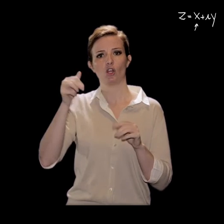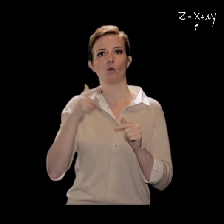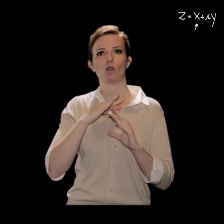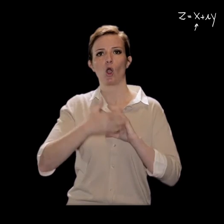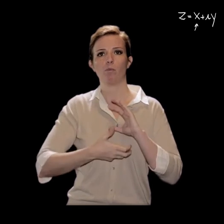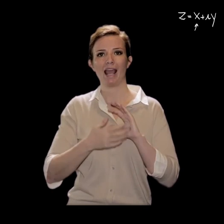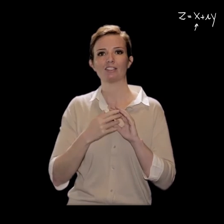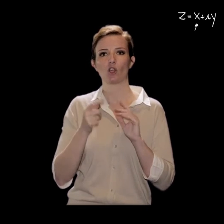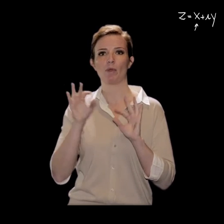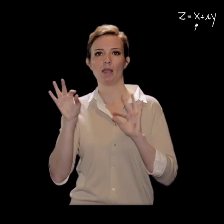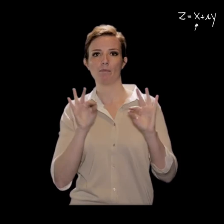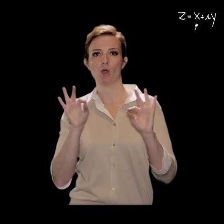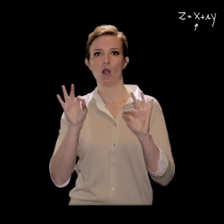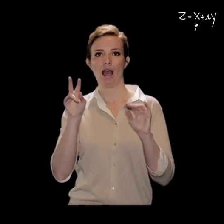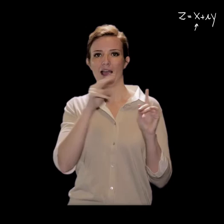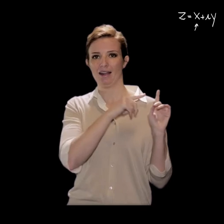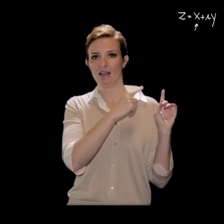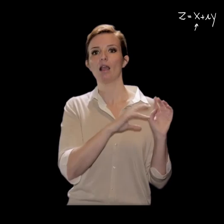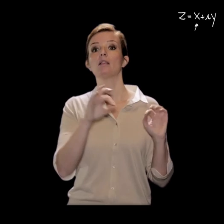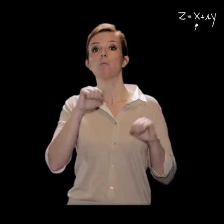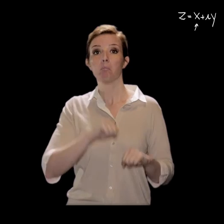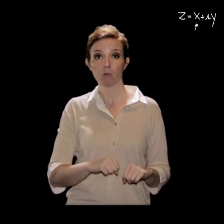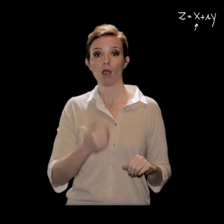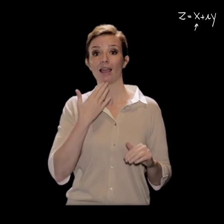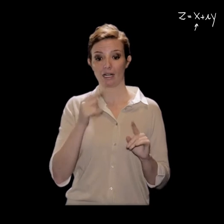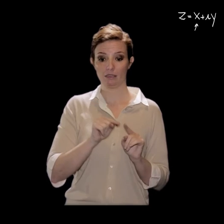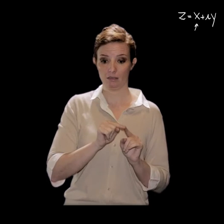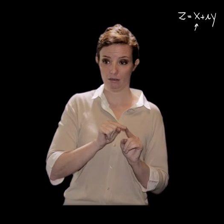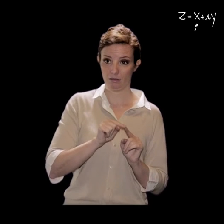possiamo caratterizzarlo grazie alla lunghezza di questo segmento,